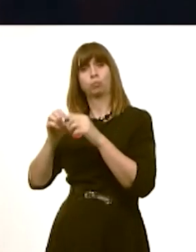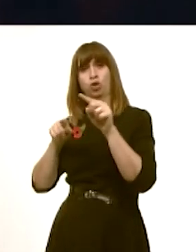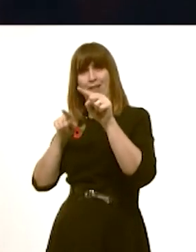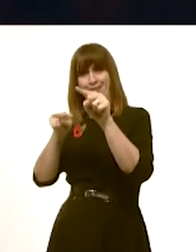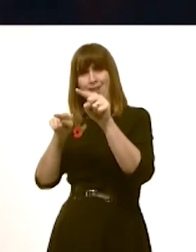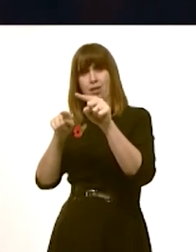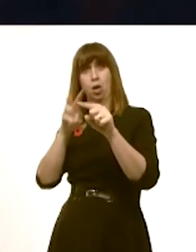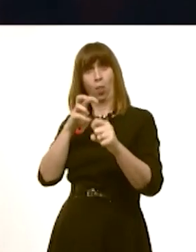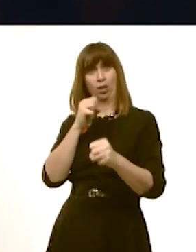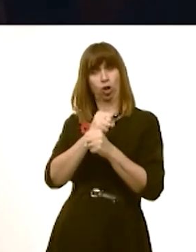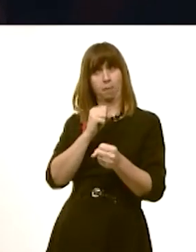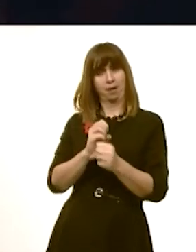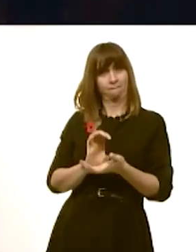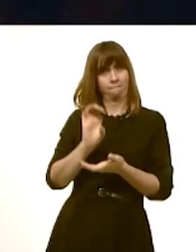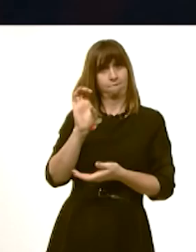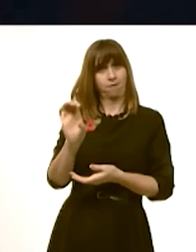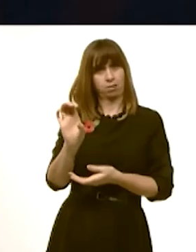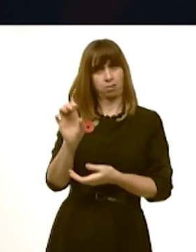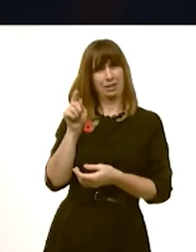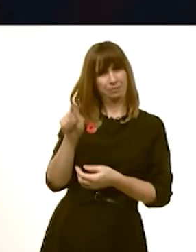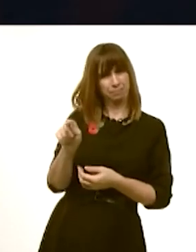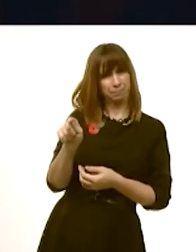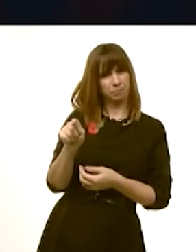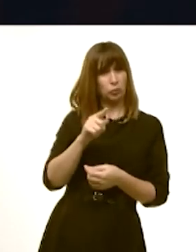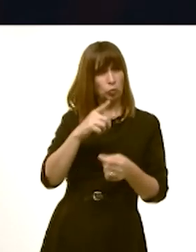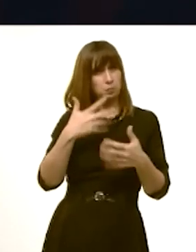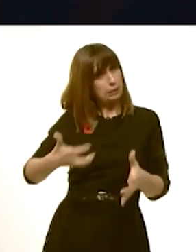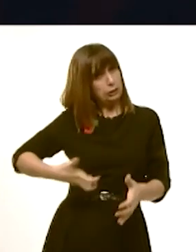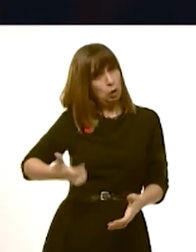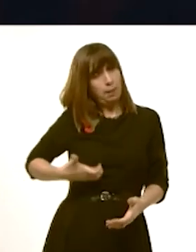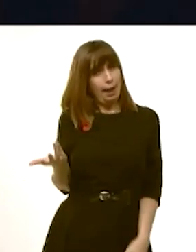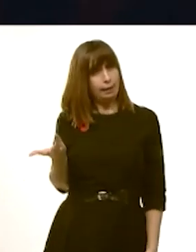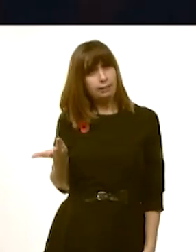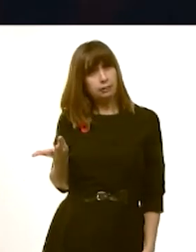o Network Rail i ddweud pa mor anfodlon yr ydych chi, fel Llywodraeth, ynglyn ‚ír